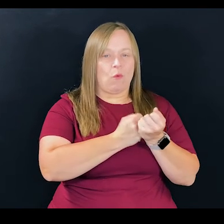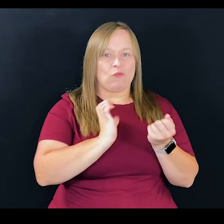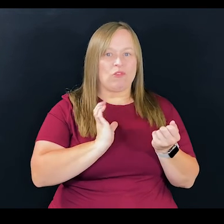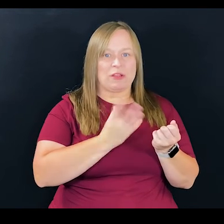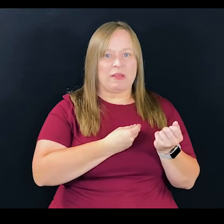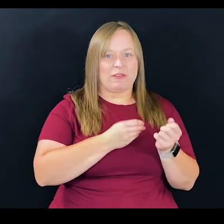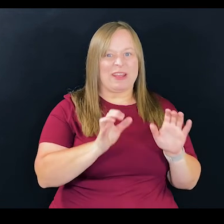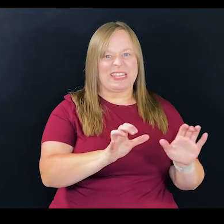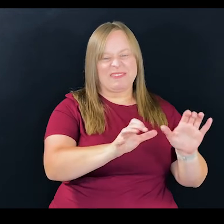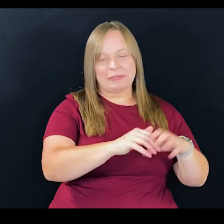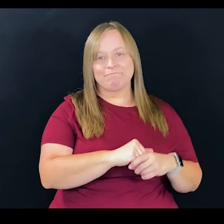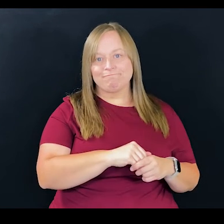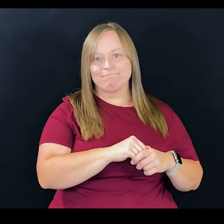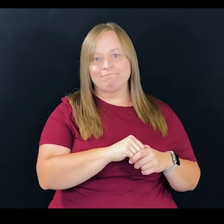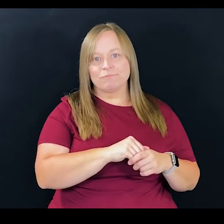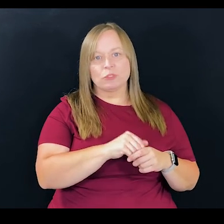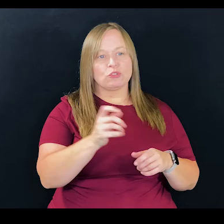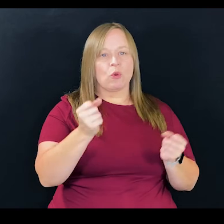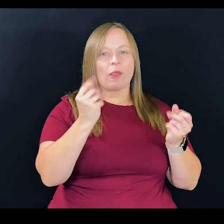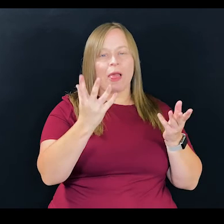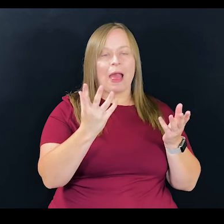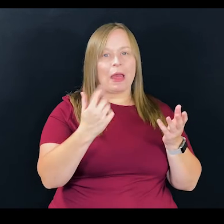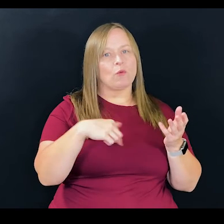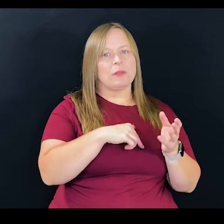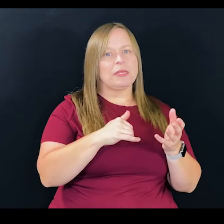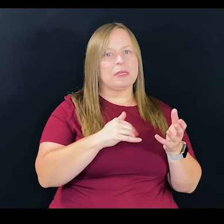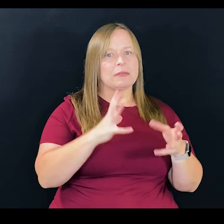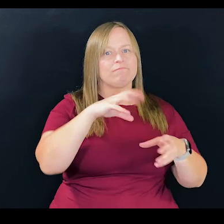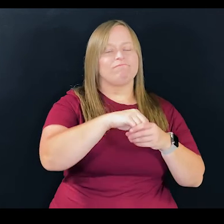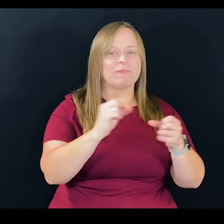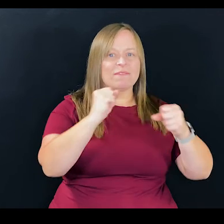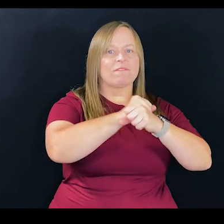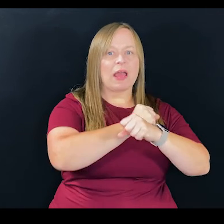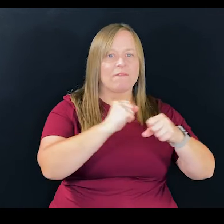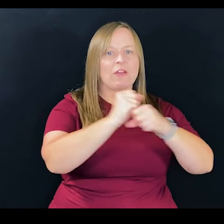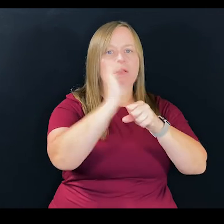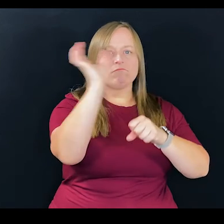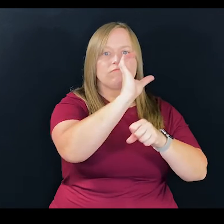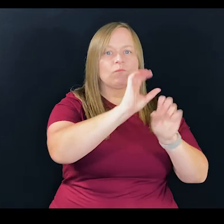no apoya la actividad transgénero. So hay muchas cosas que podemos hacer.